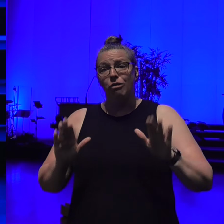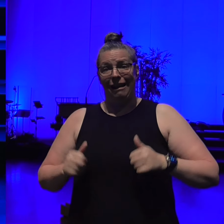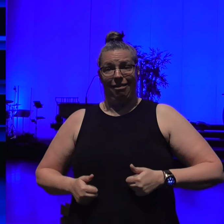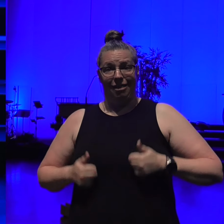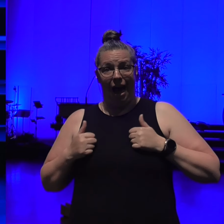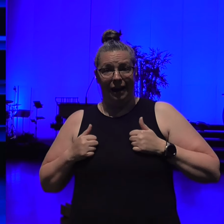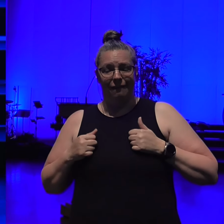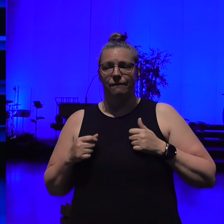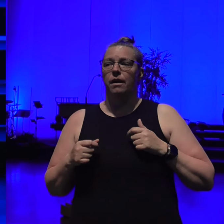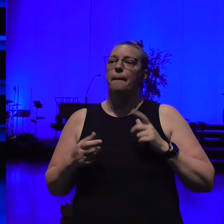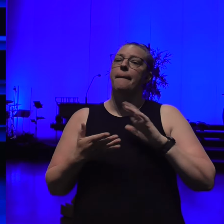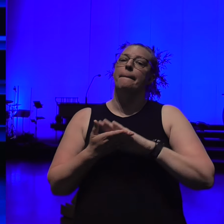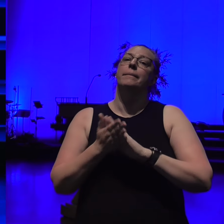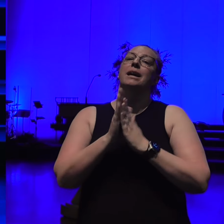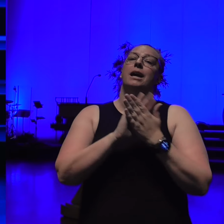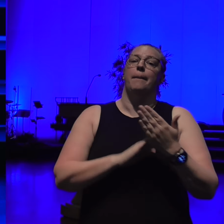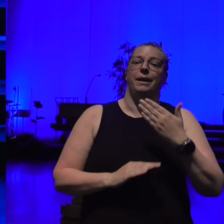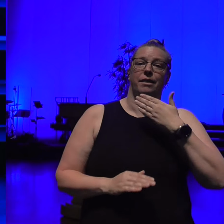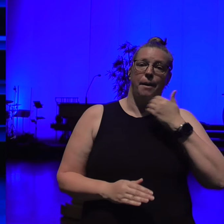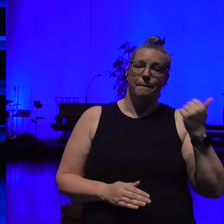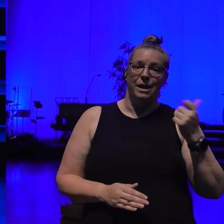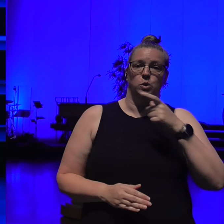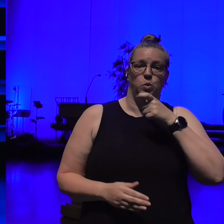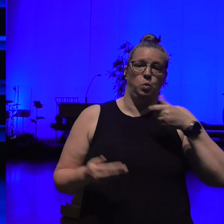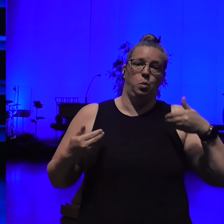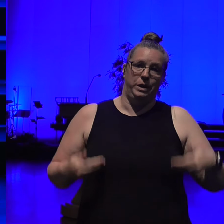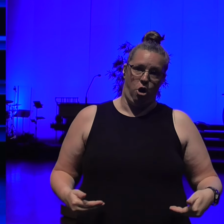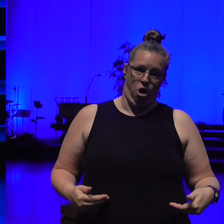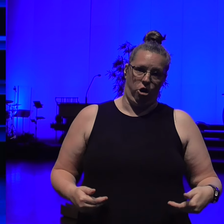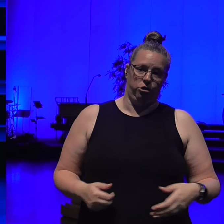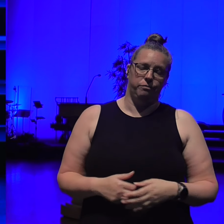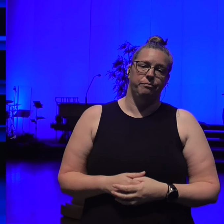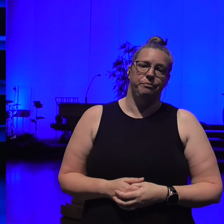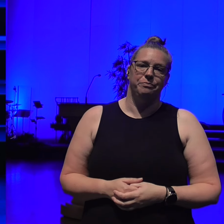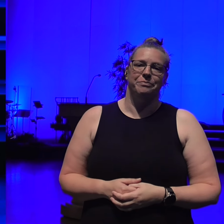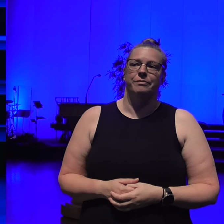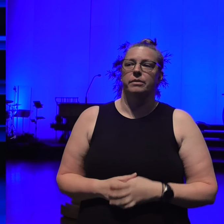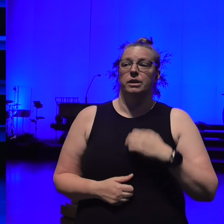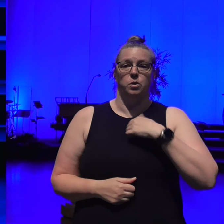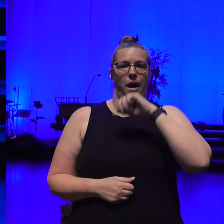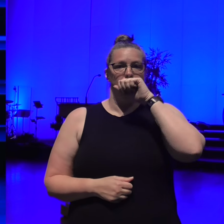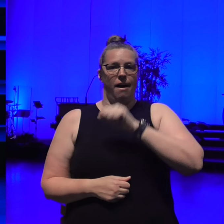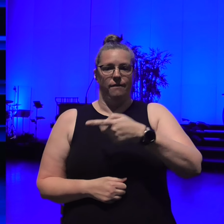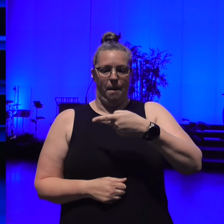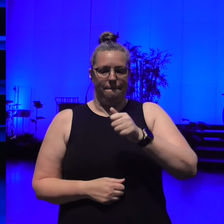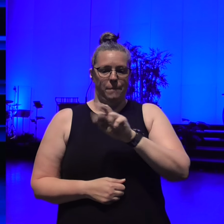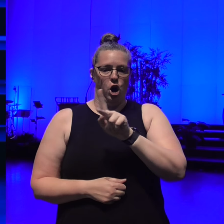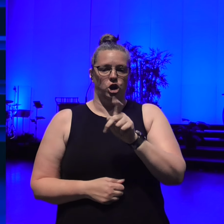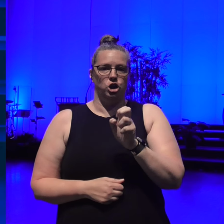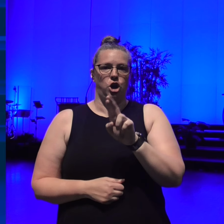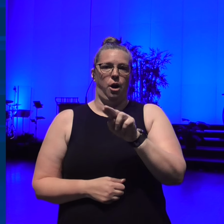que son reglas para convertirnos en lo mejor de quienes somos. Me encanta algo que dijo Parker Palmer. Dijo: "Cuánto